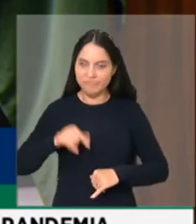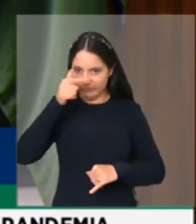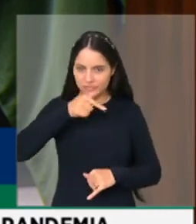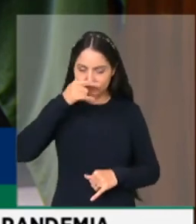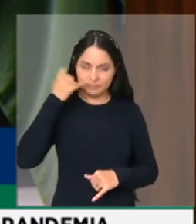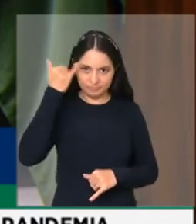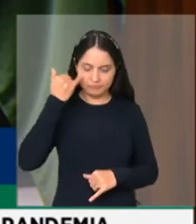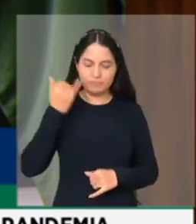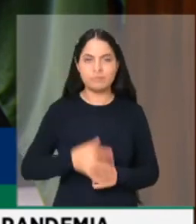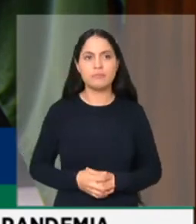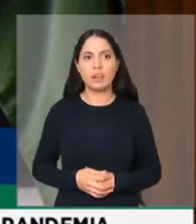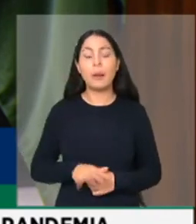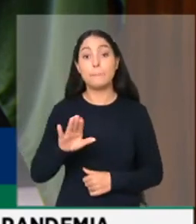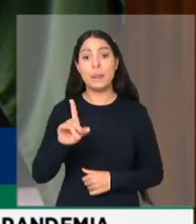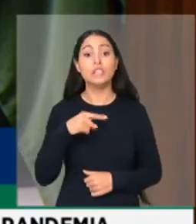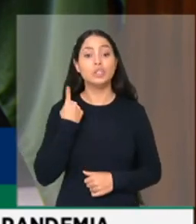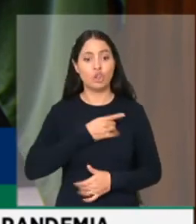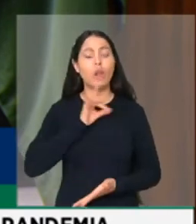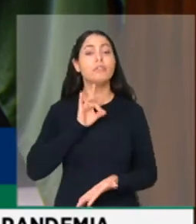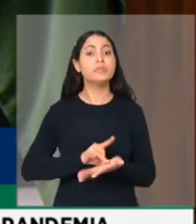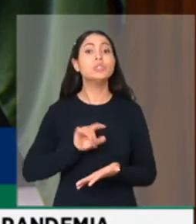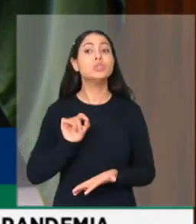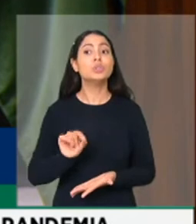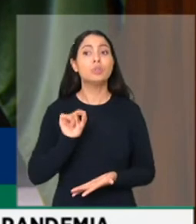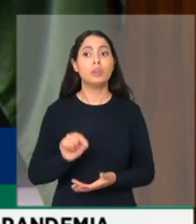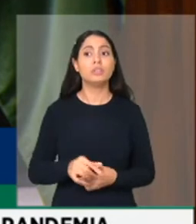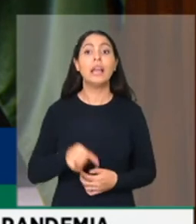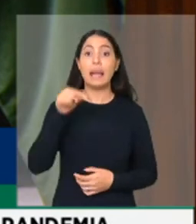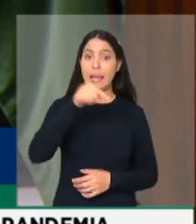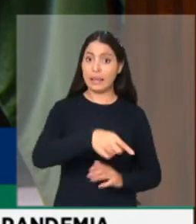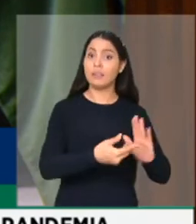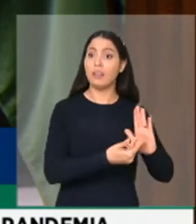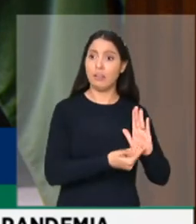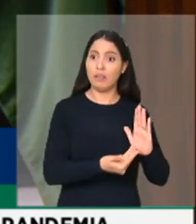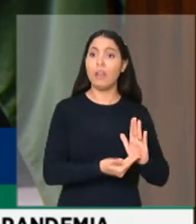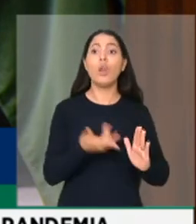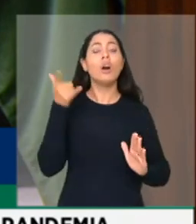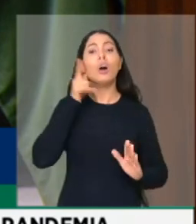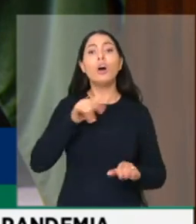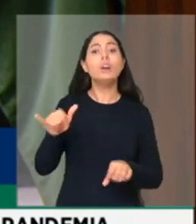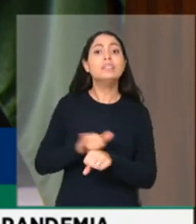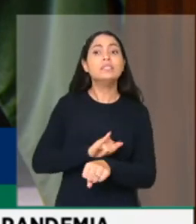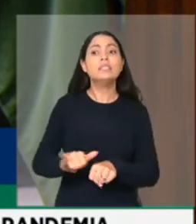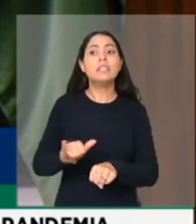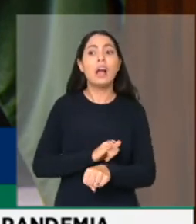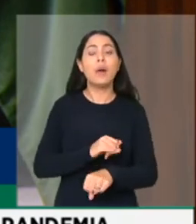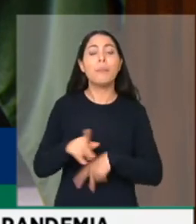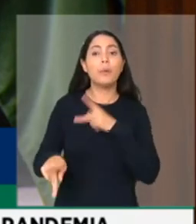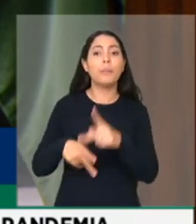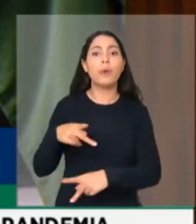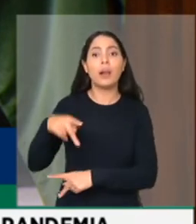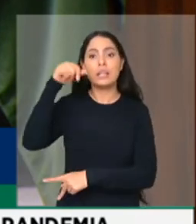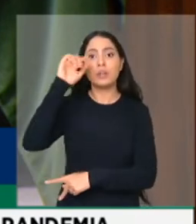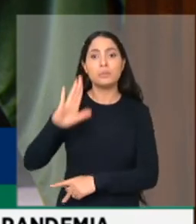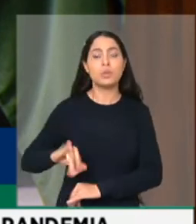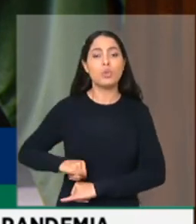QUE ESSA CASA CONSEGUIU, EM VÁRIOS MOMENTOS, MITIGAR TANTO O SOFRIMENTO QUE A POPULAÇÃO BRASILEIRA VEM